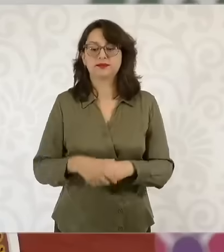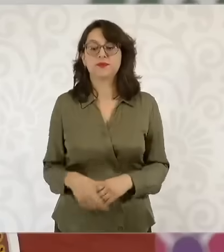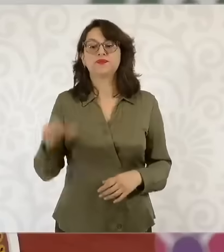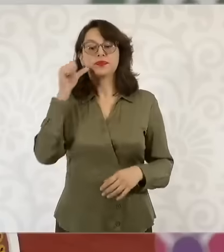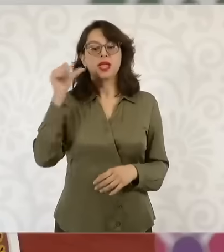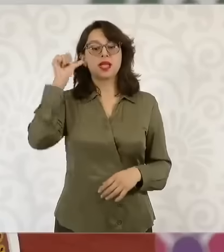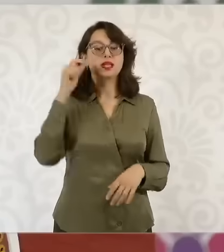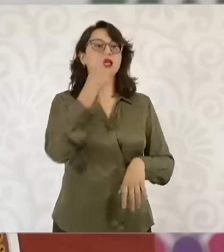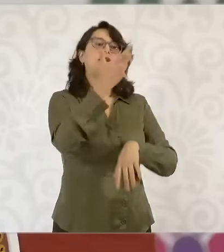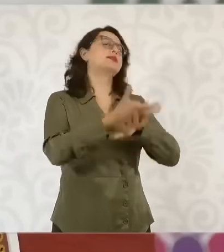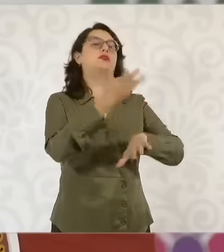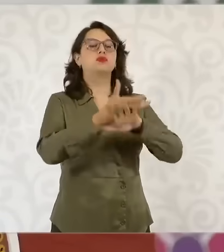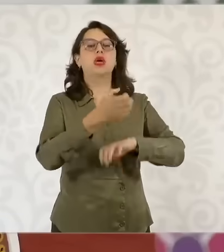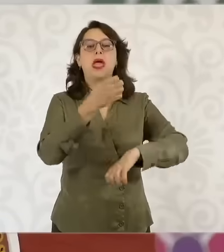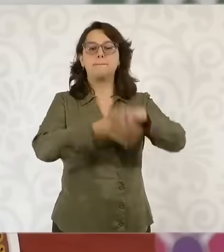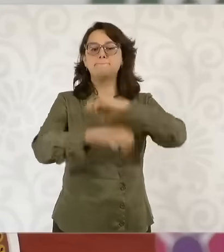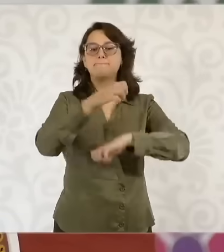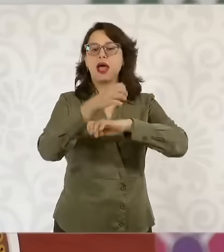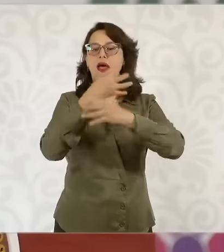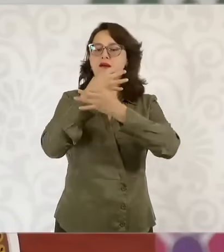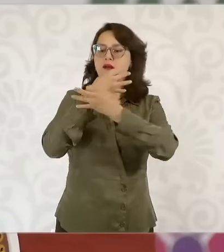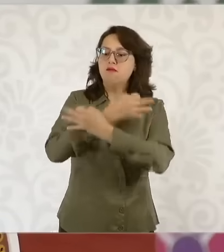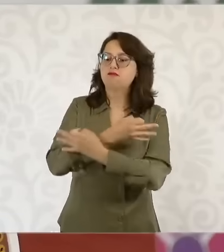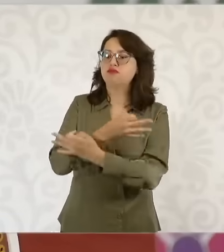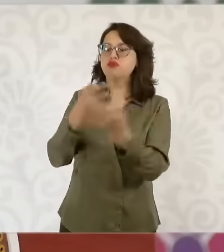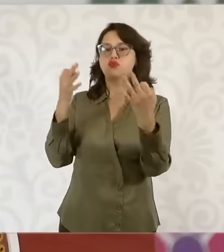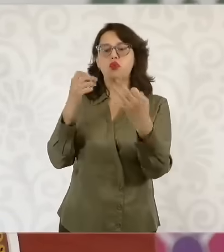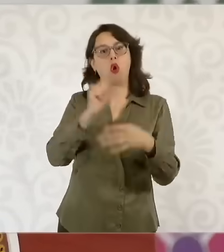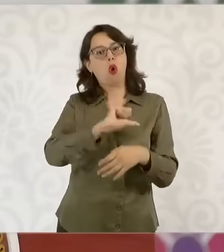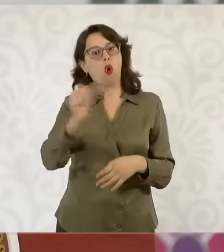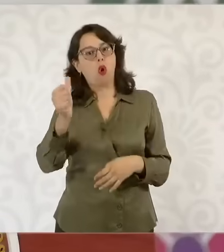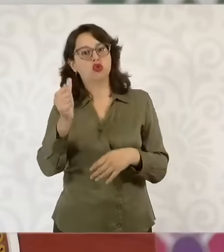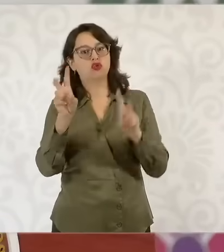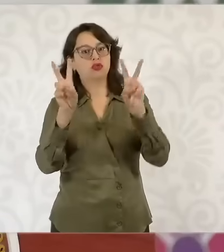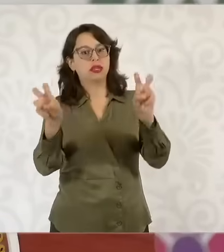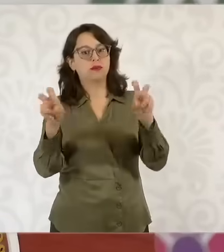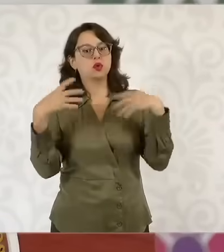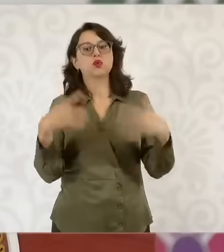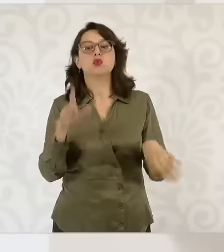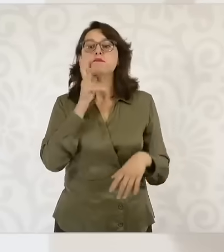Estados Unidos lo que público fue todavía un algo mayor, que es petróleo crudo que sale de México,